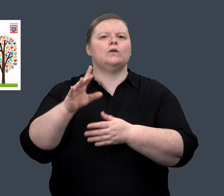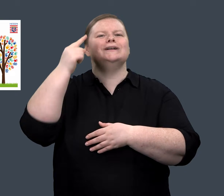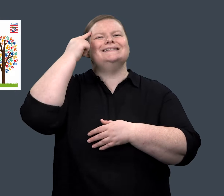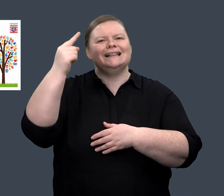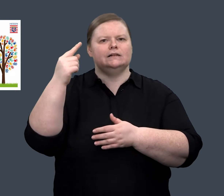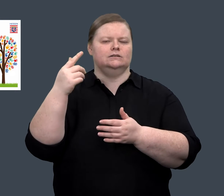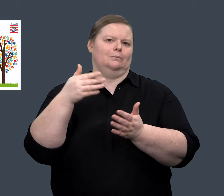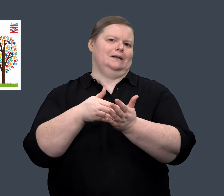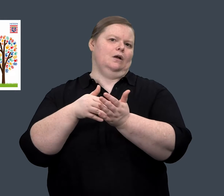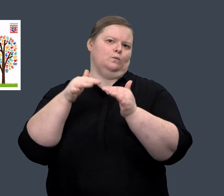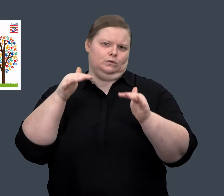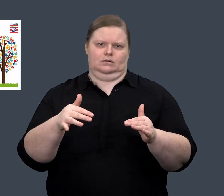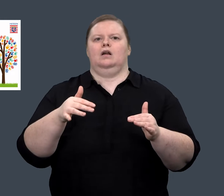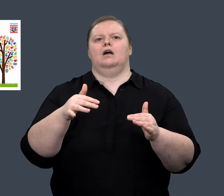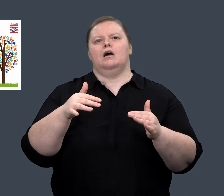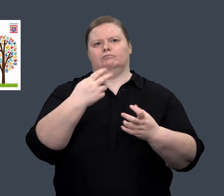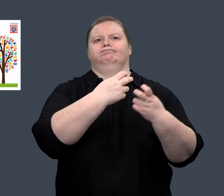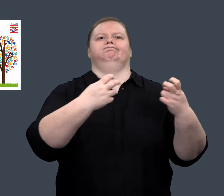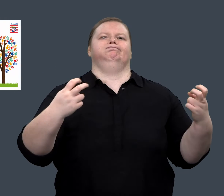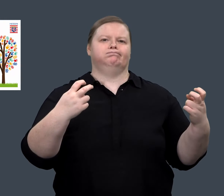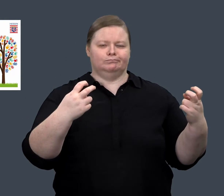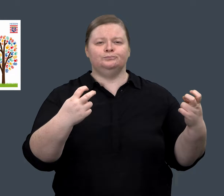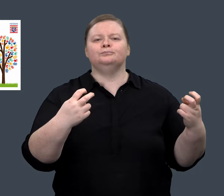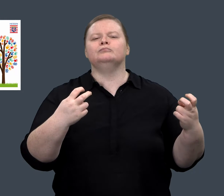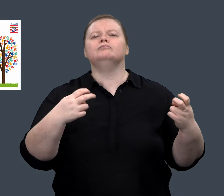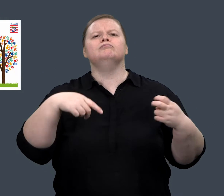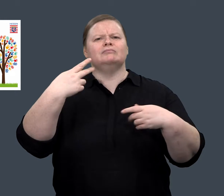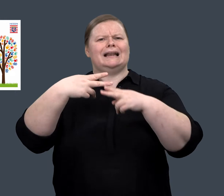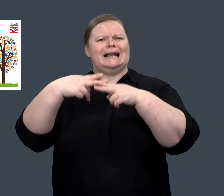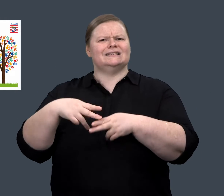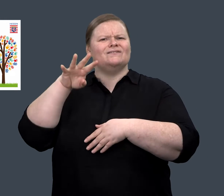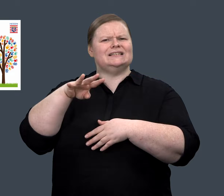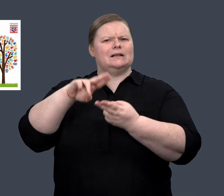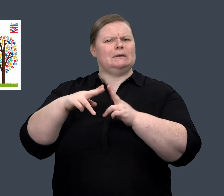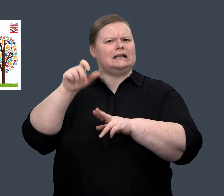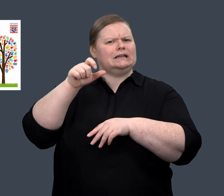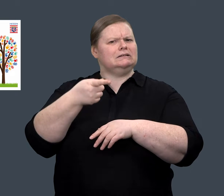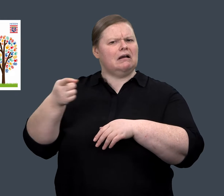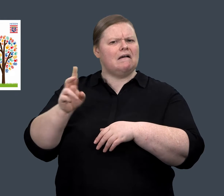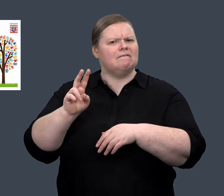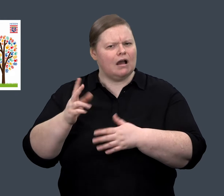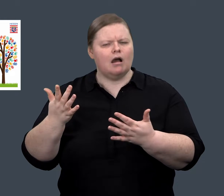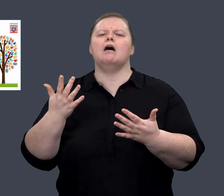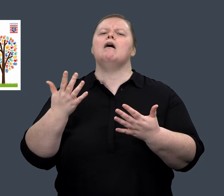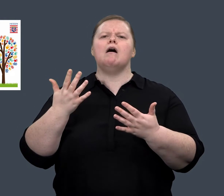und Sinnes-beeinträchtigungen zu berücksichtigen. Die weiteren 14 Mitglieder repräsentieren